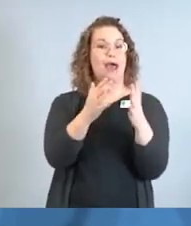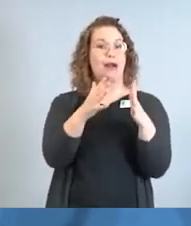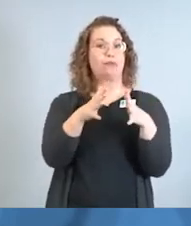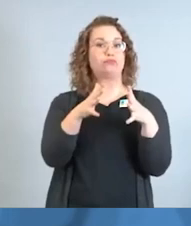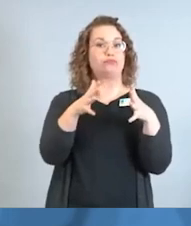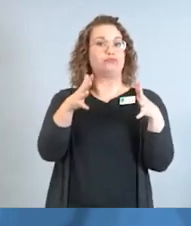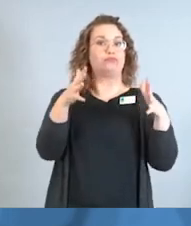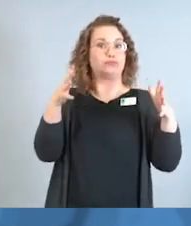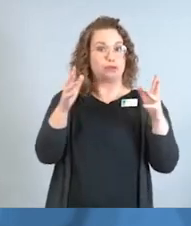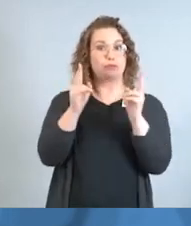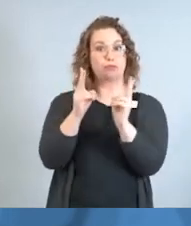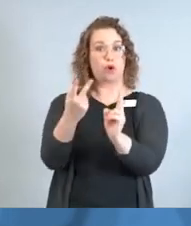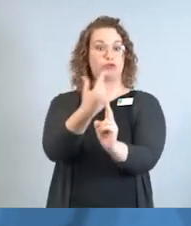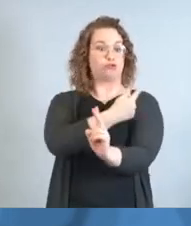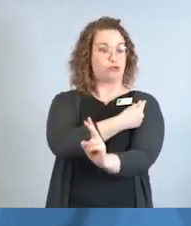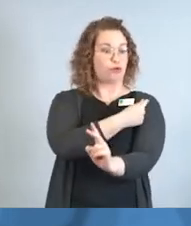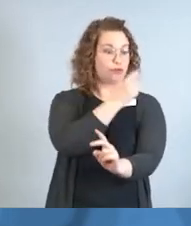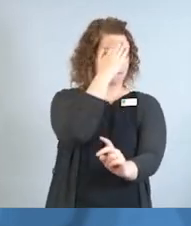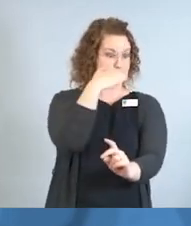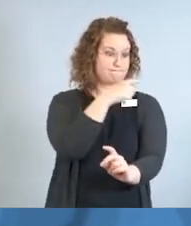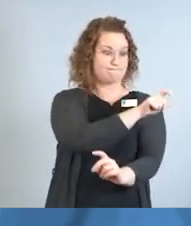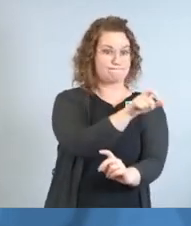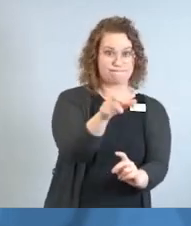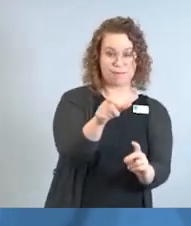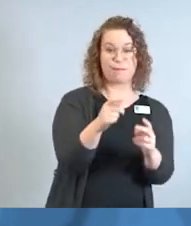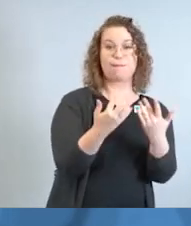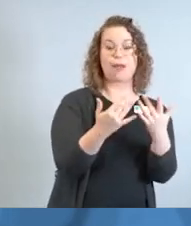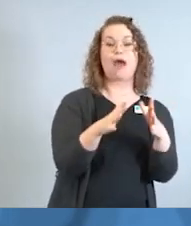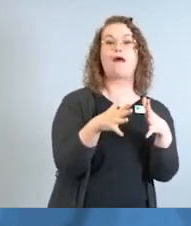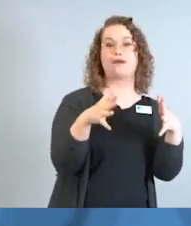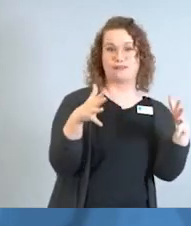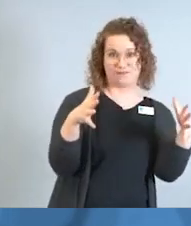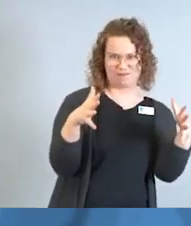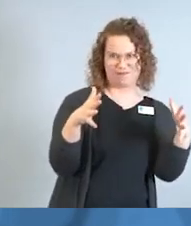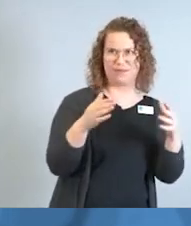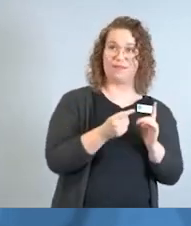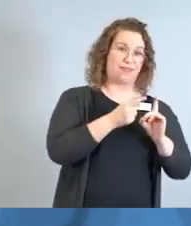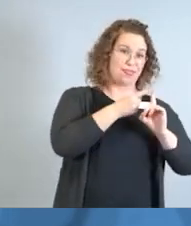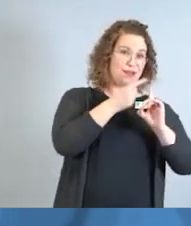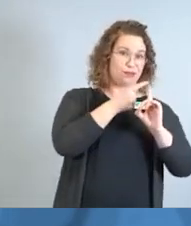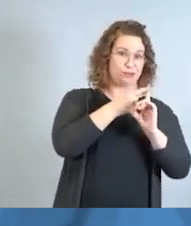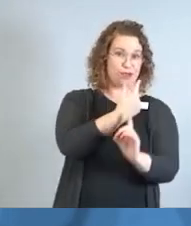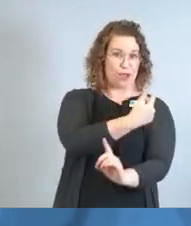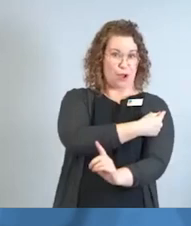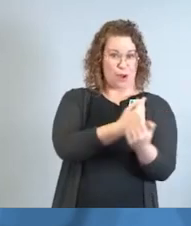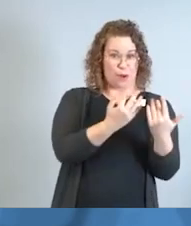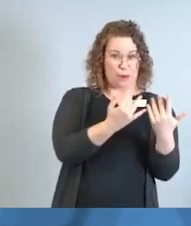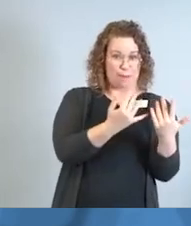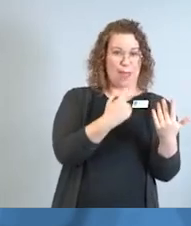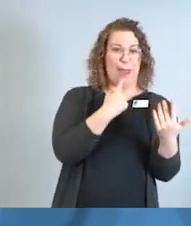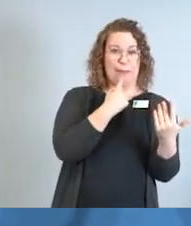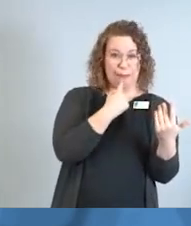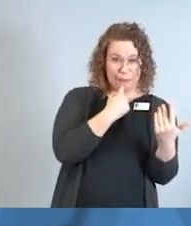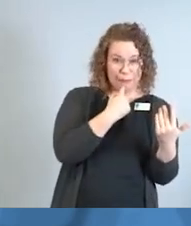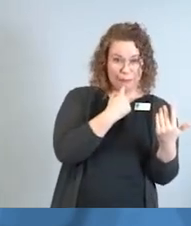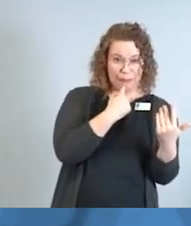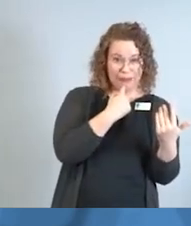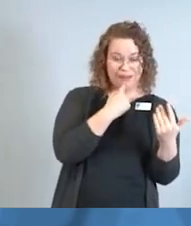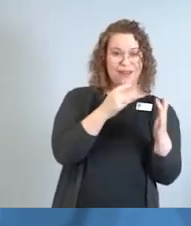Tästä huomataan, että rokoteannoten määrä on ollut niin vähäinenm että viikonloppuisin ei ole juuri ollut tarvetta rokottaa.